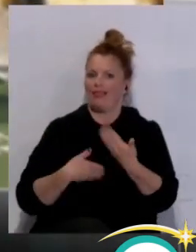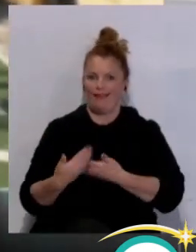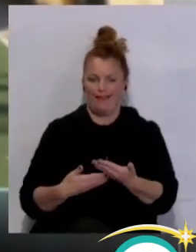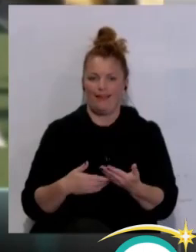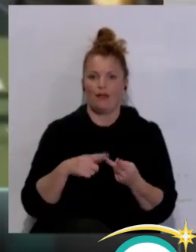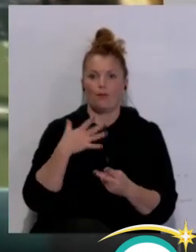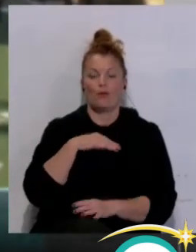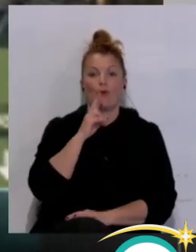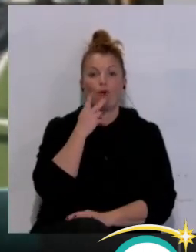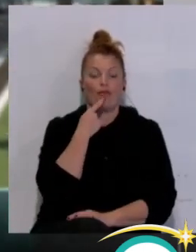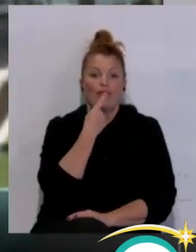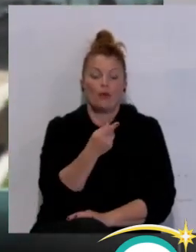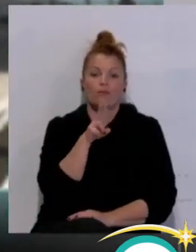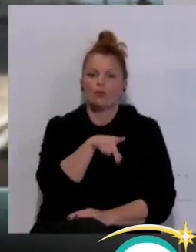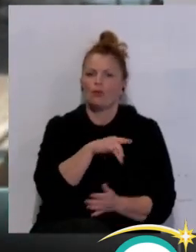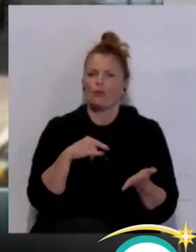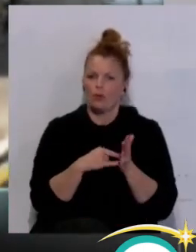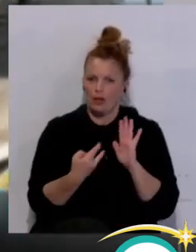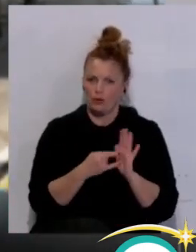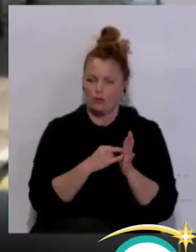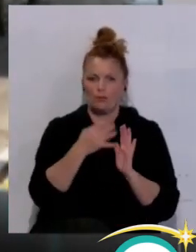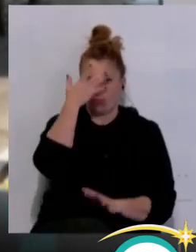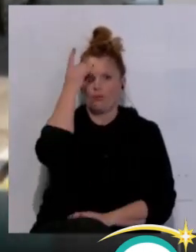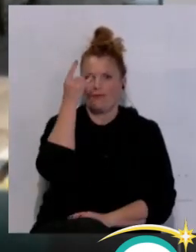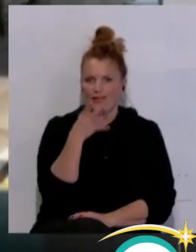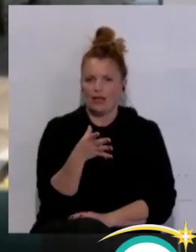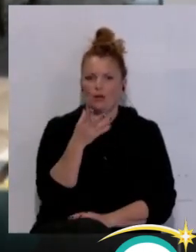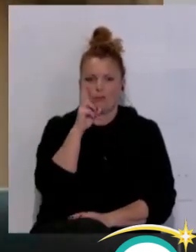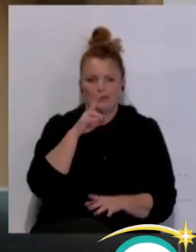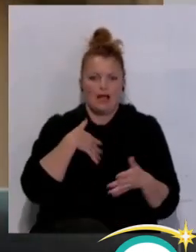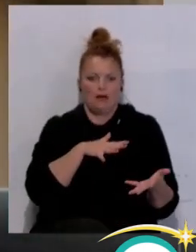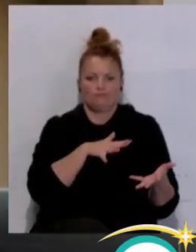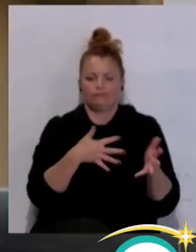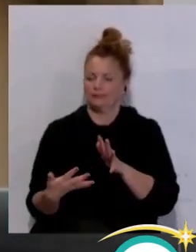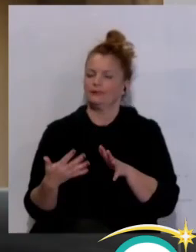que podemos decir que es un proyecto que que por fin ya es una realidad y más bien pronto